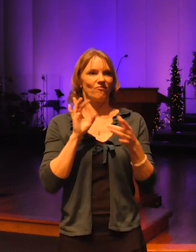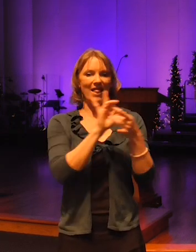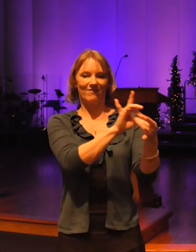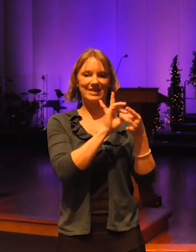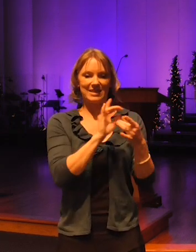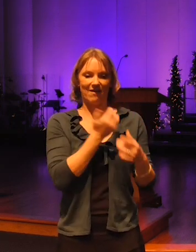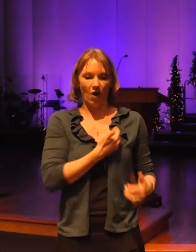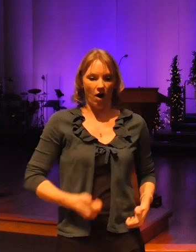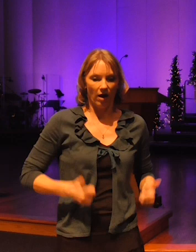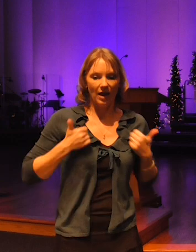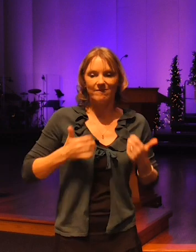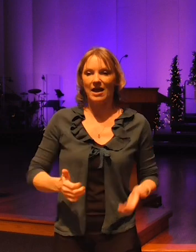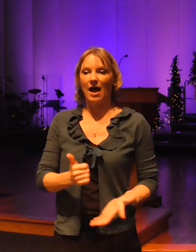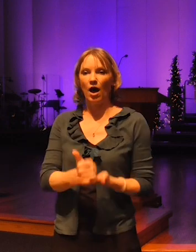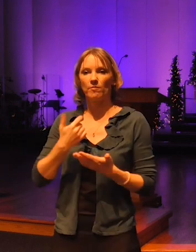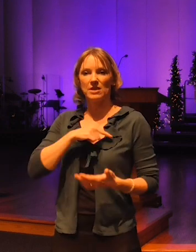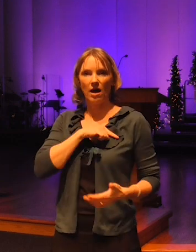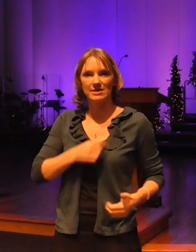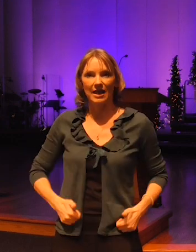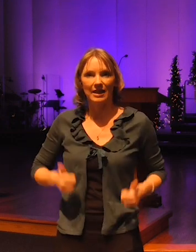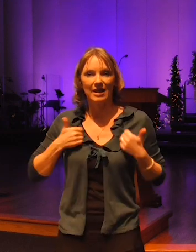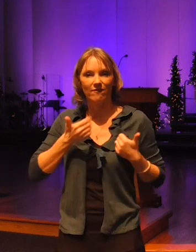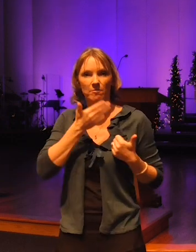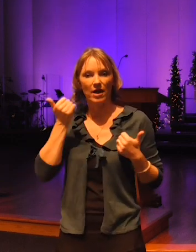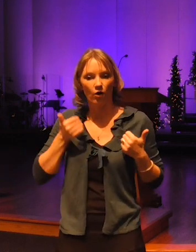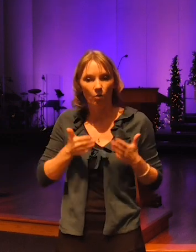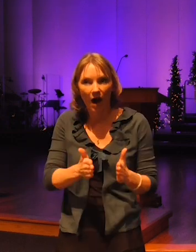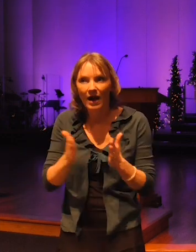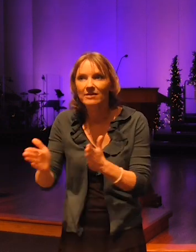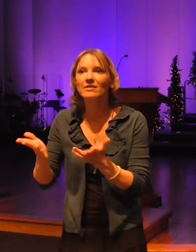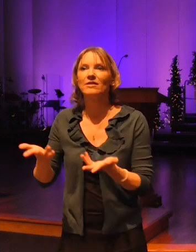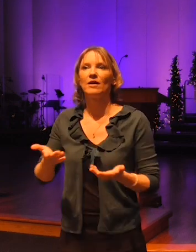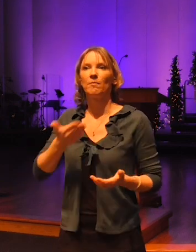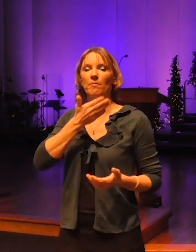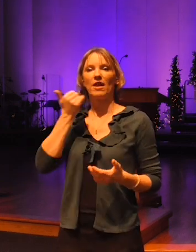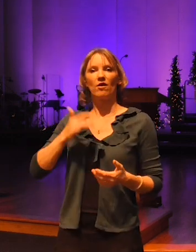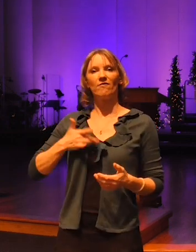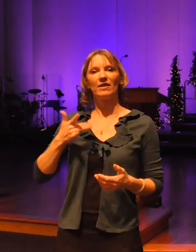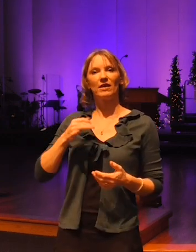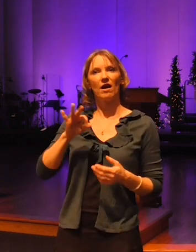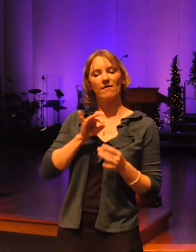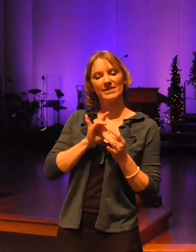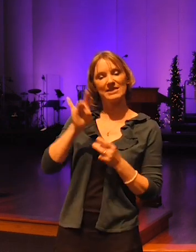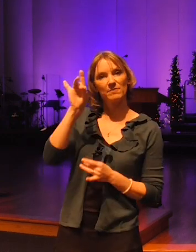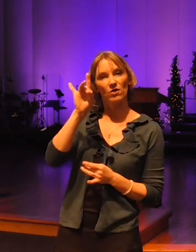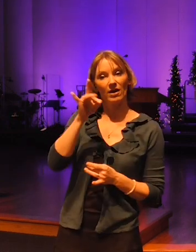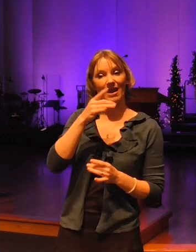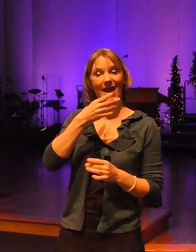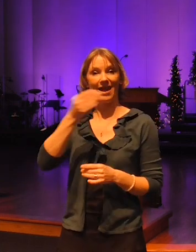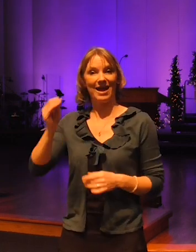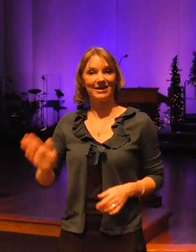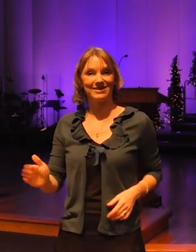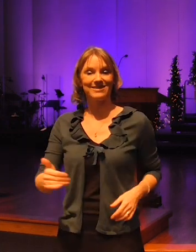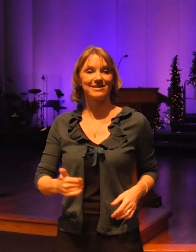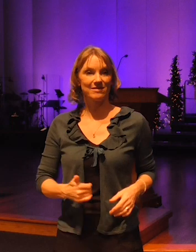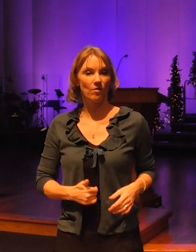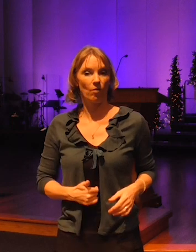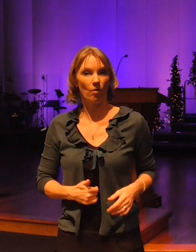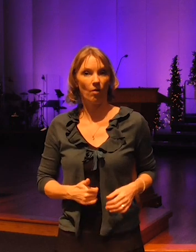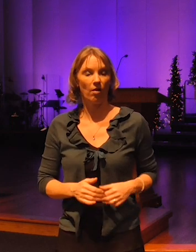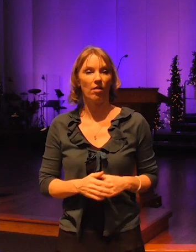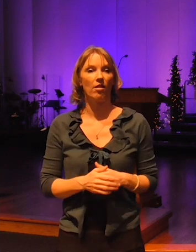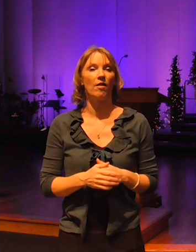comunidades con un mejor sentido de espíritu y alma. Yo aplicaría esta idea de que no puedes detener el